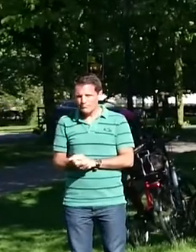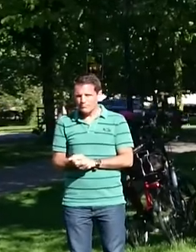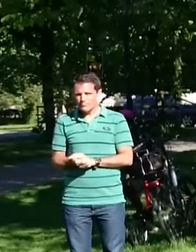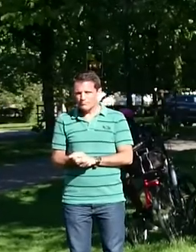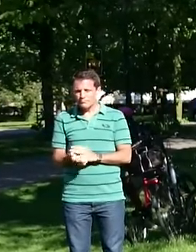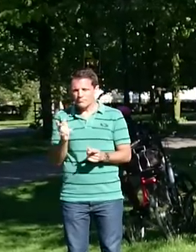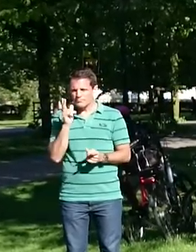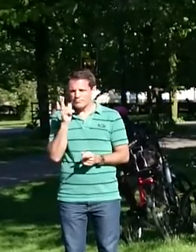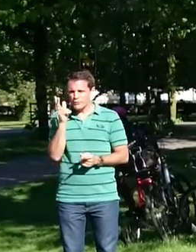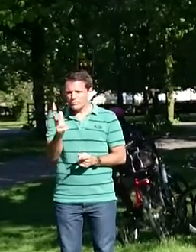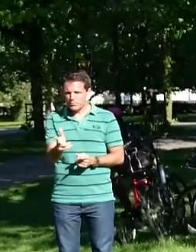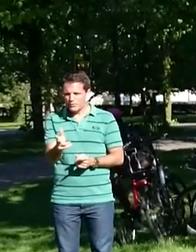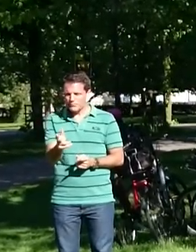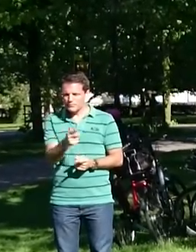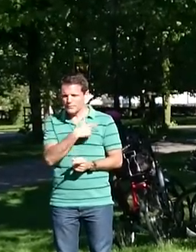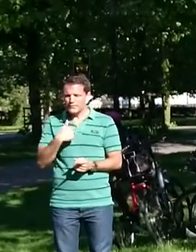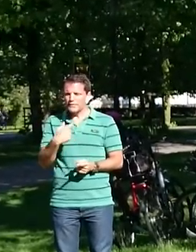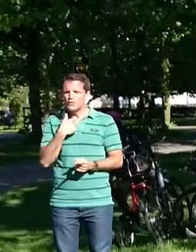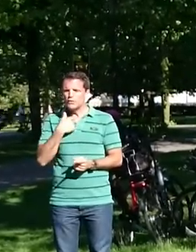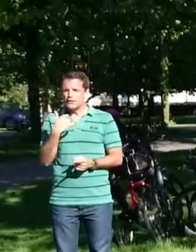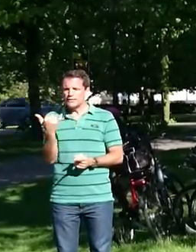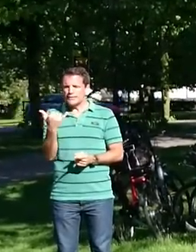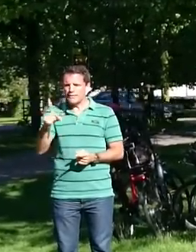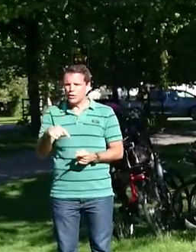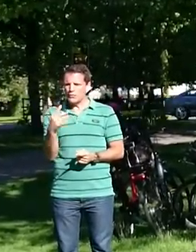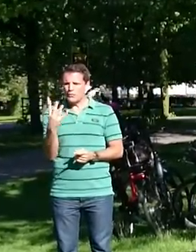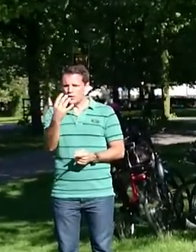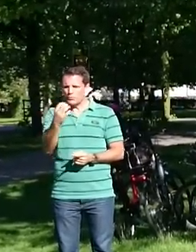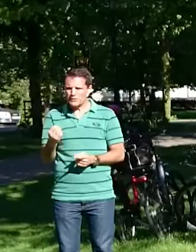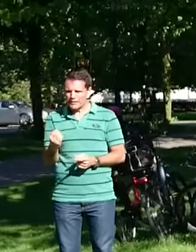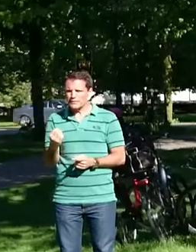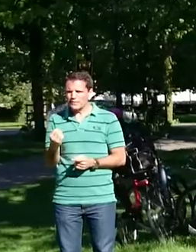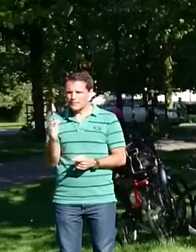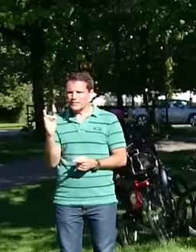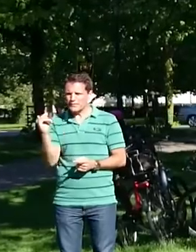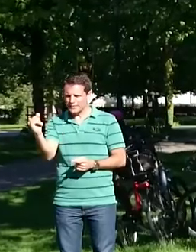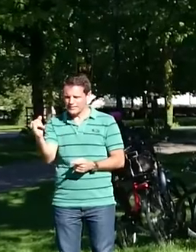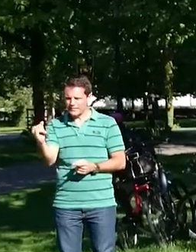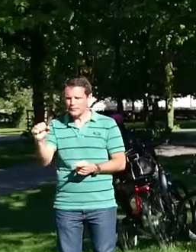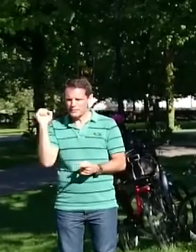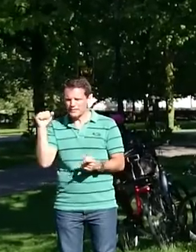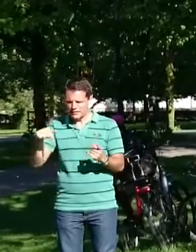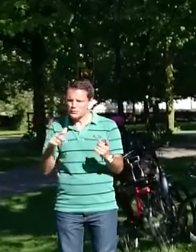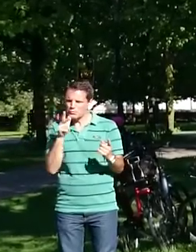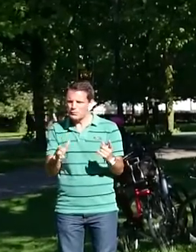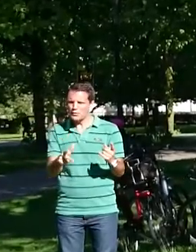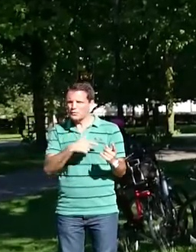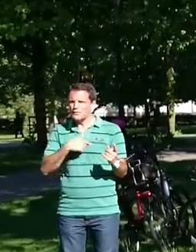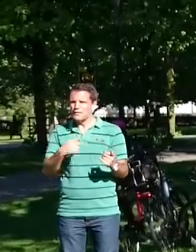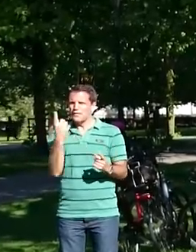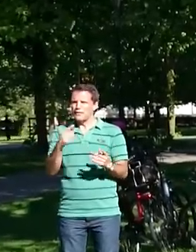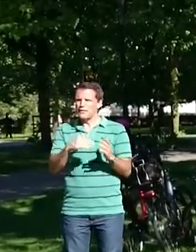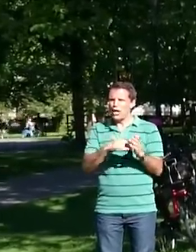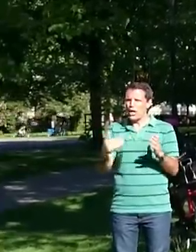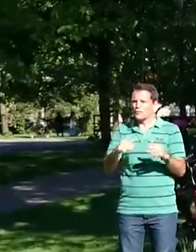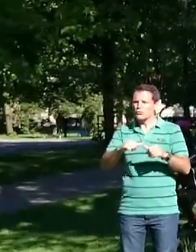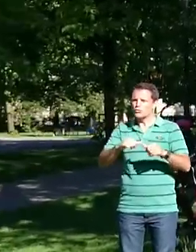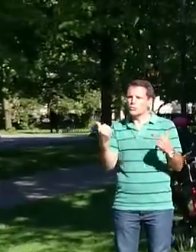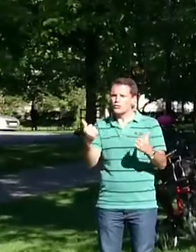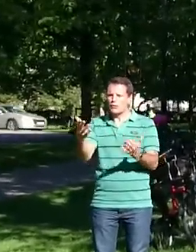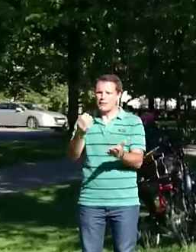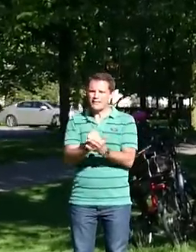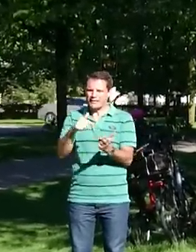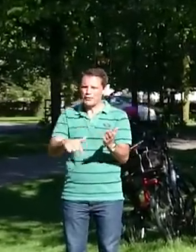Göteborg, vi röstade 10,4% på F!. Här i Göteborg var vi ett av de största partierna.